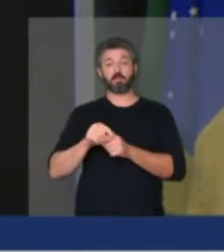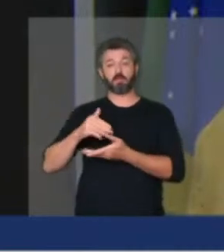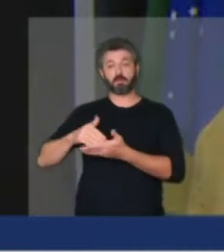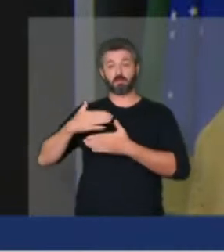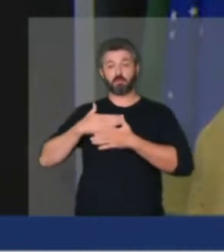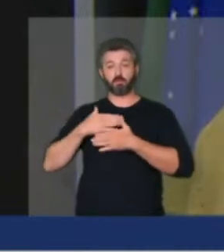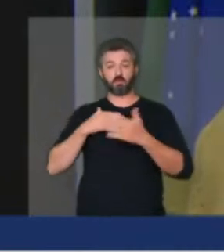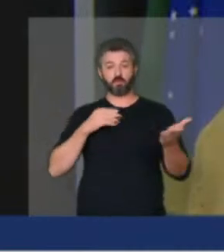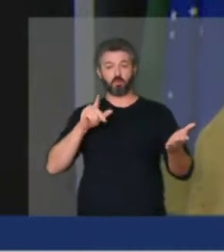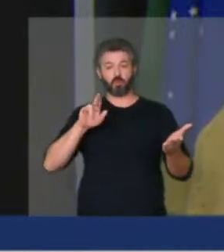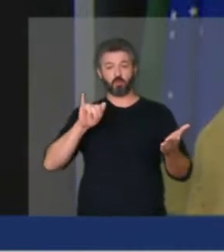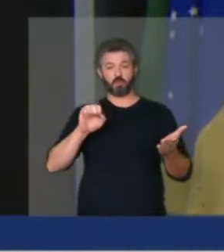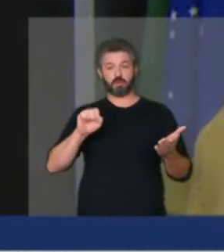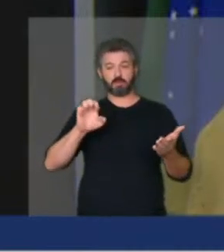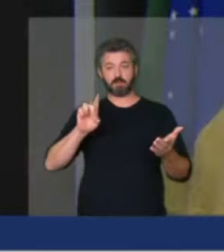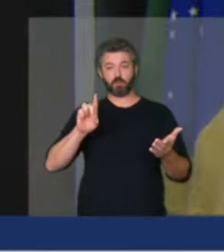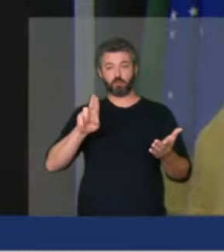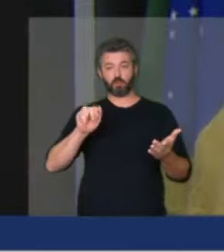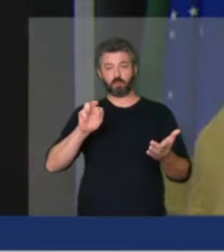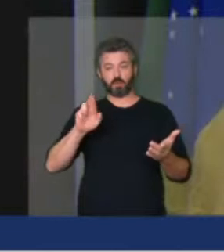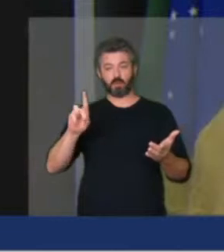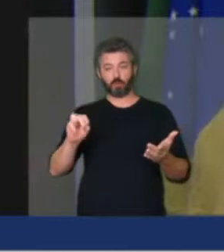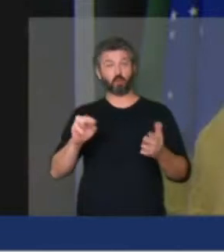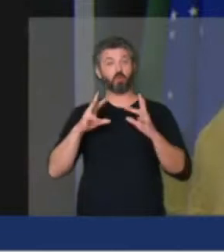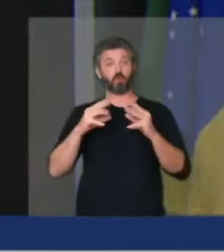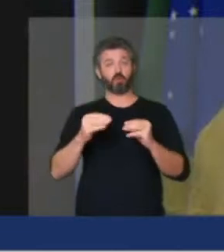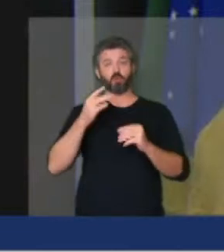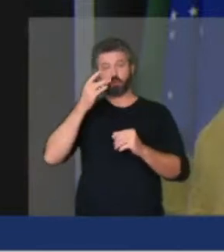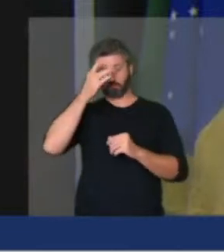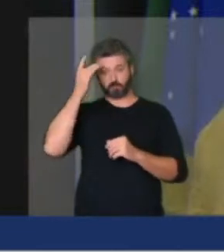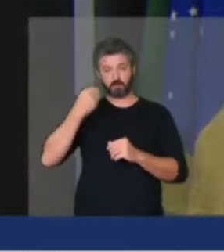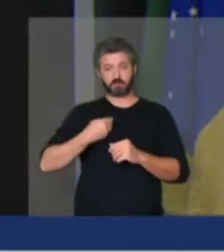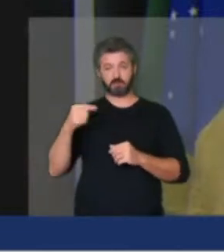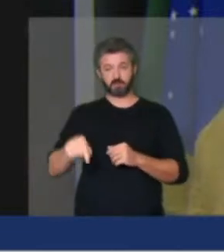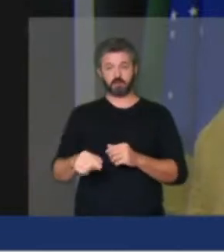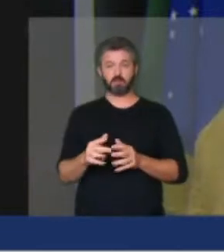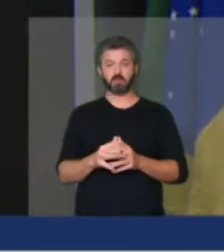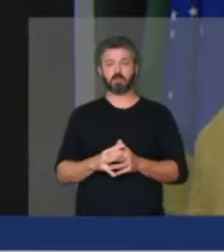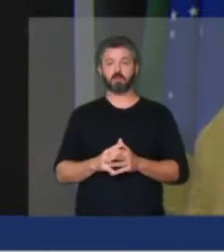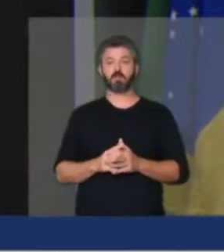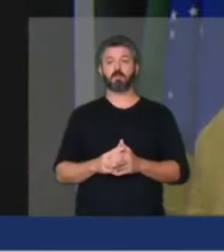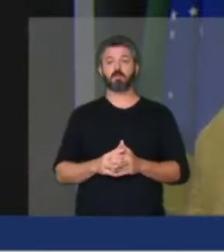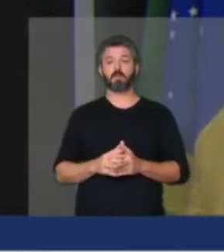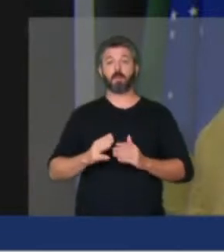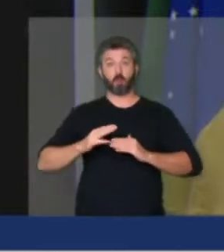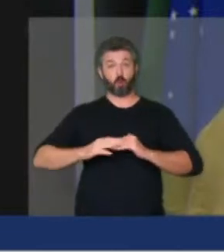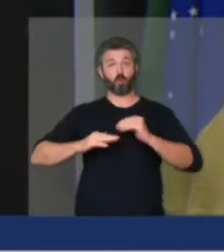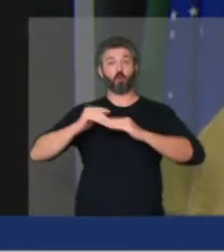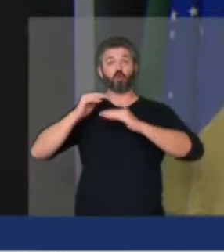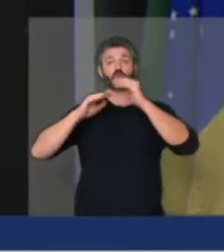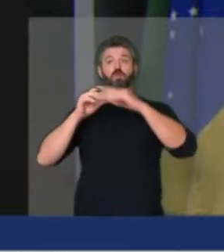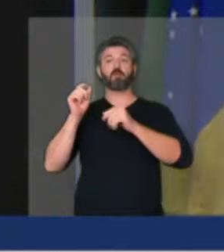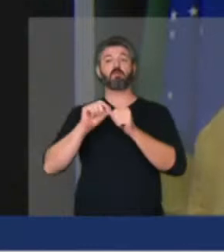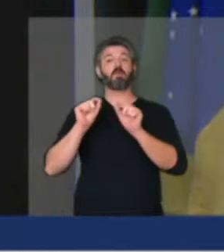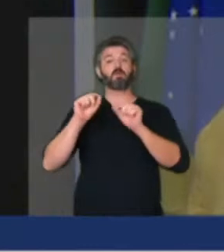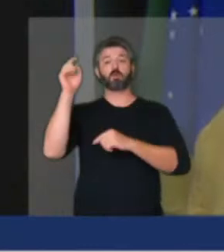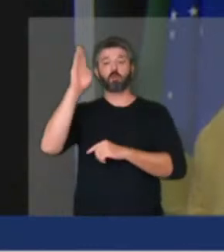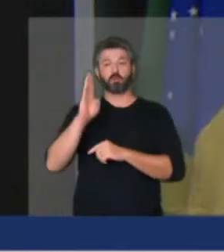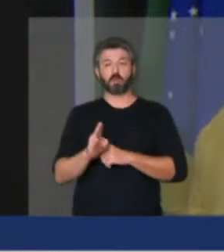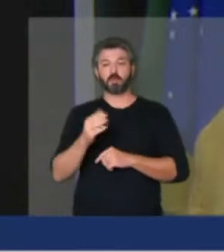A GENTE POSSA CONSTRUIR. CONSTRUIR E FAZER COM QUE NOSSO BRASIL SEJA MAIS REPRESENTADO. QUERO, ESTOU AQUI ABRINDO O TEXTO, MAS EU